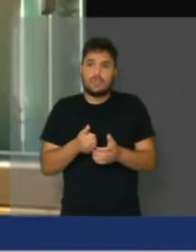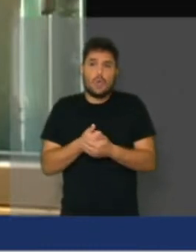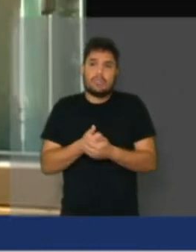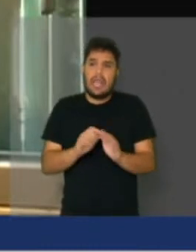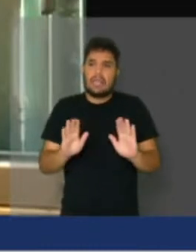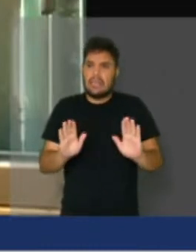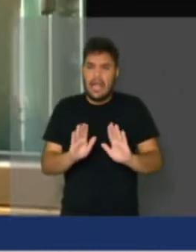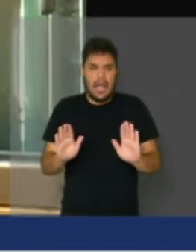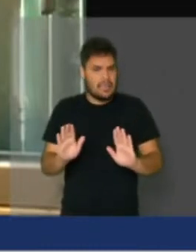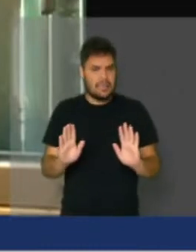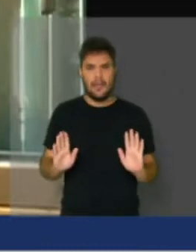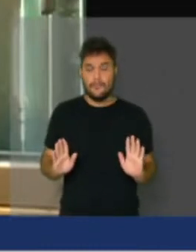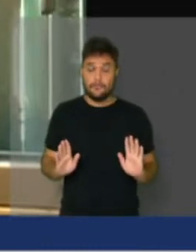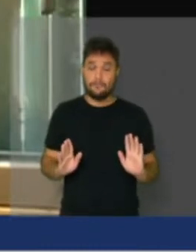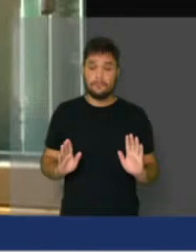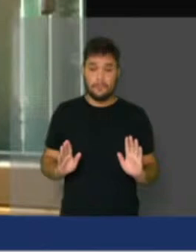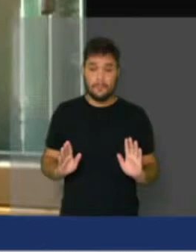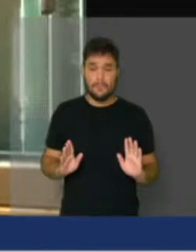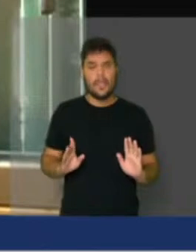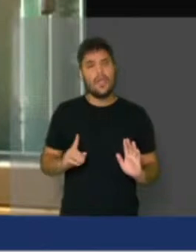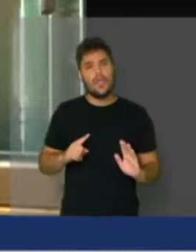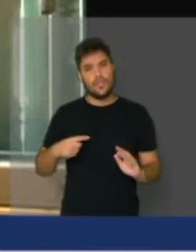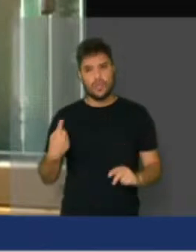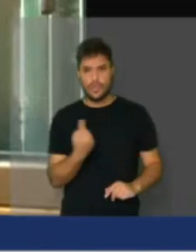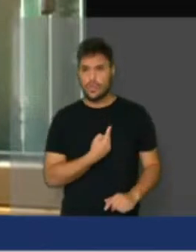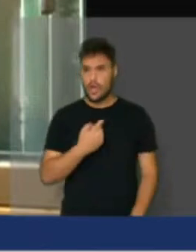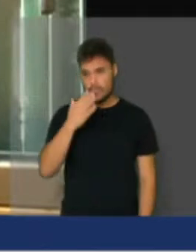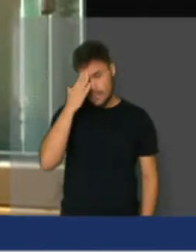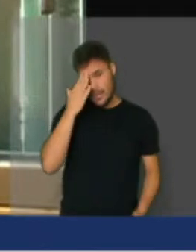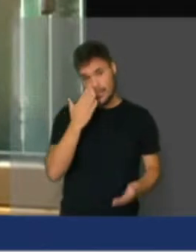METROS... QUE... QUE OS RECURSOS PRIVADOS DAS PESSOAS DEVERIAM SER RESPEITADOS,